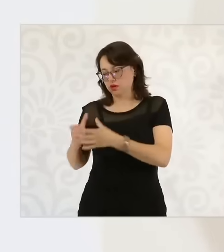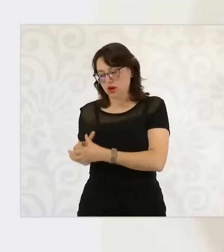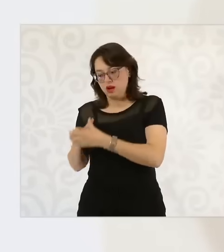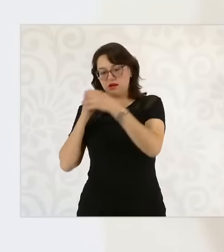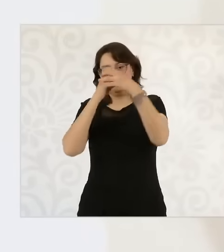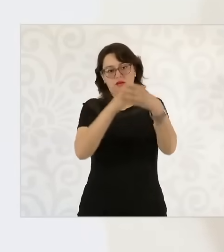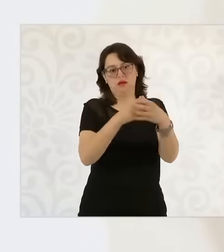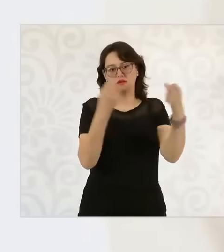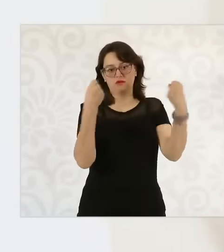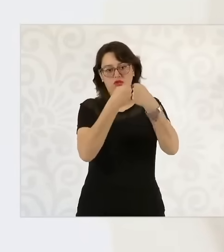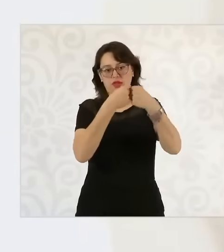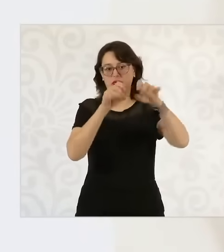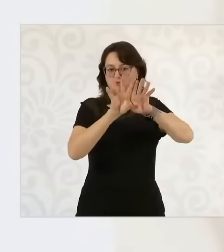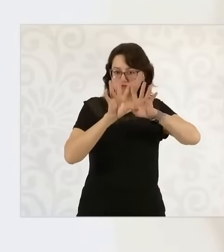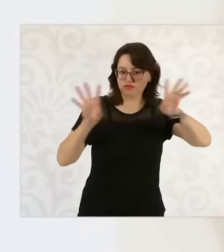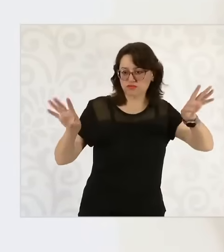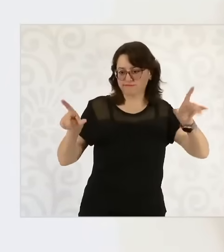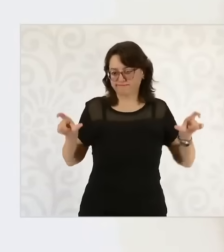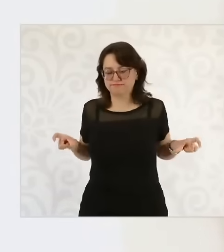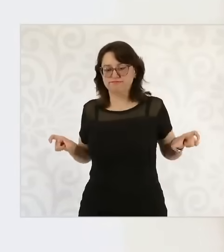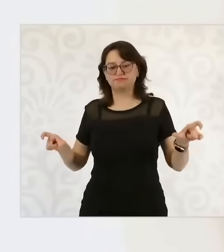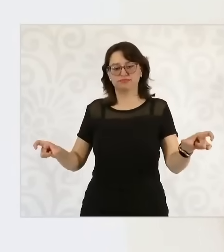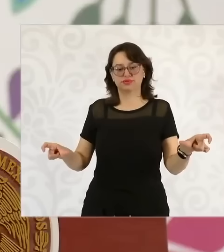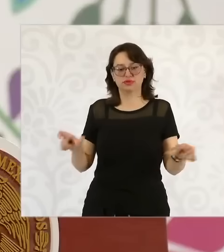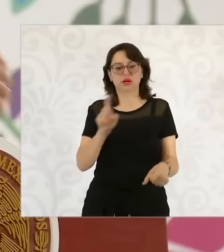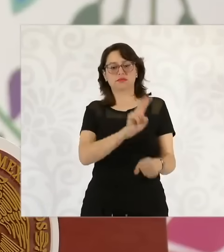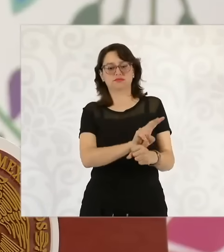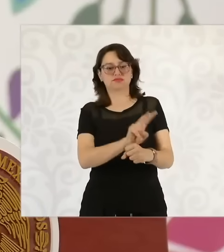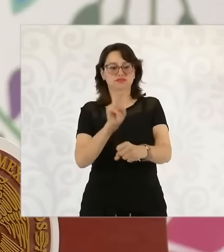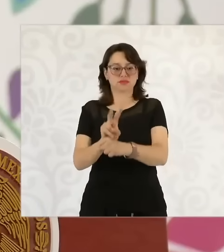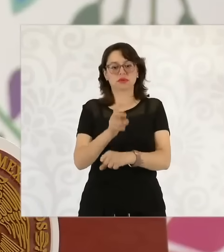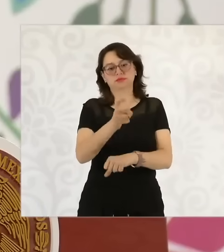de la operación Frontera Norte que fue uno de los acuerdos que tuvimos en una de las primeras